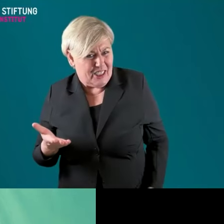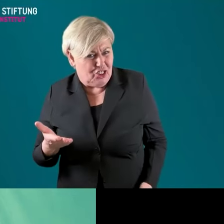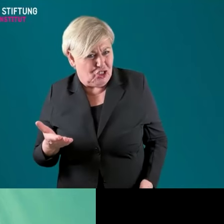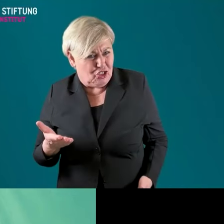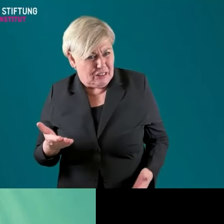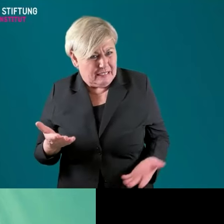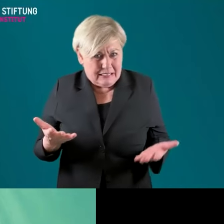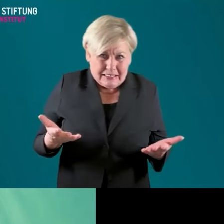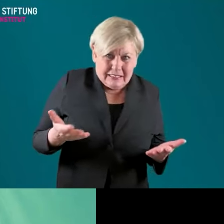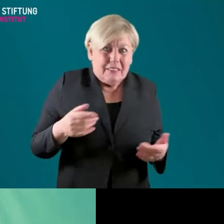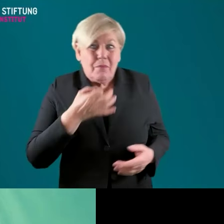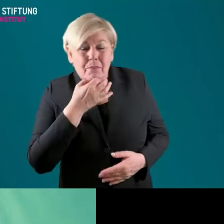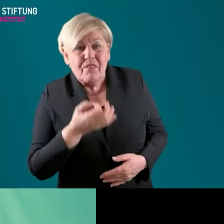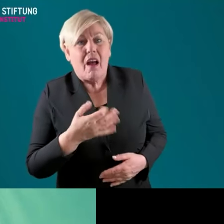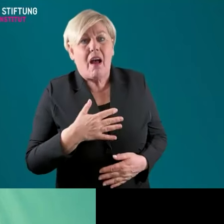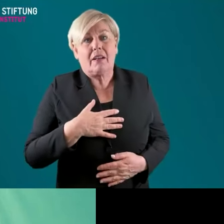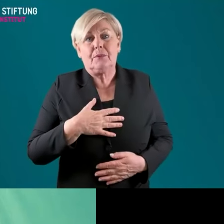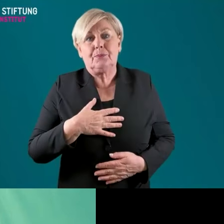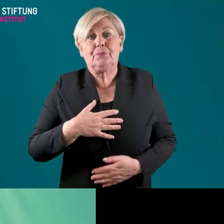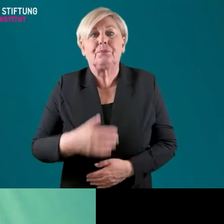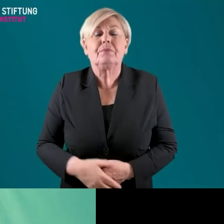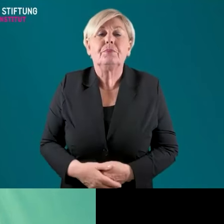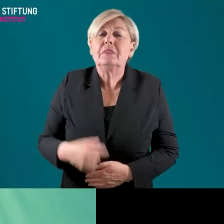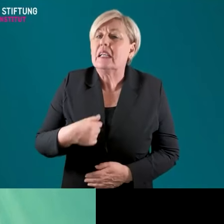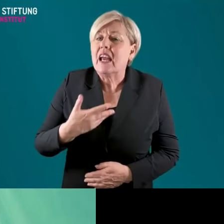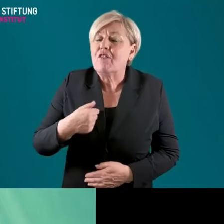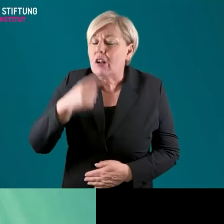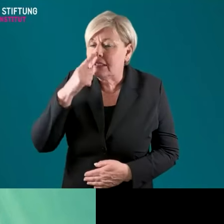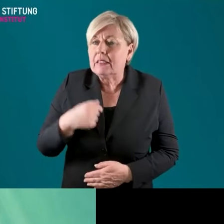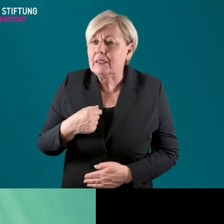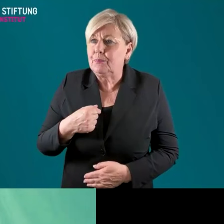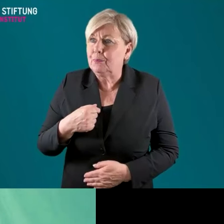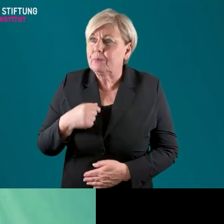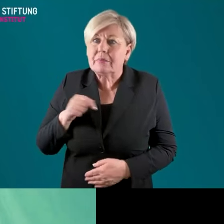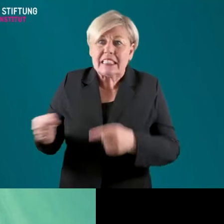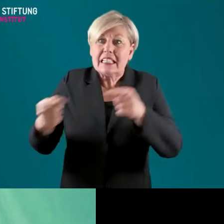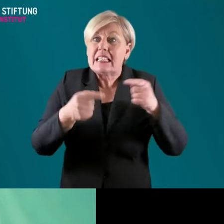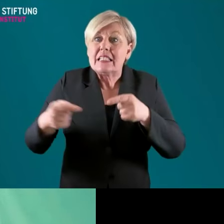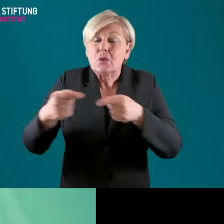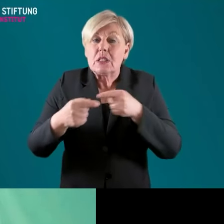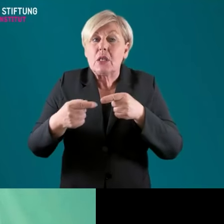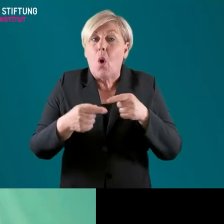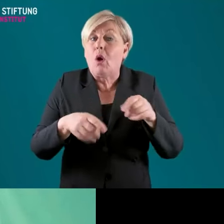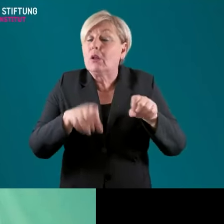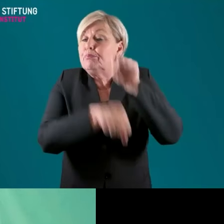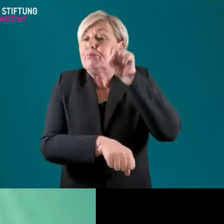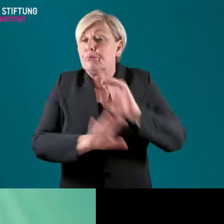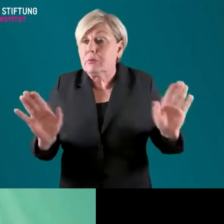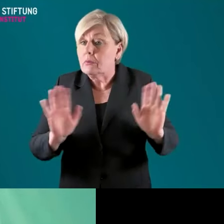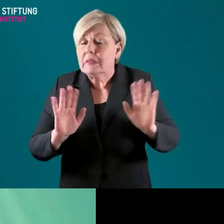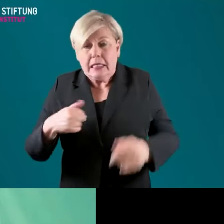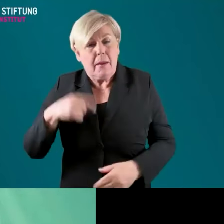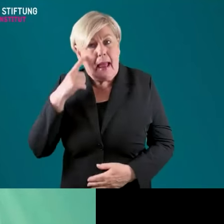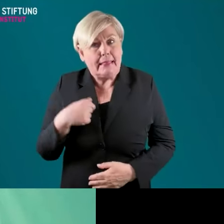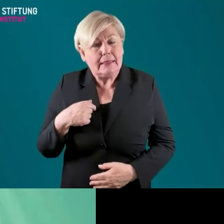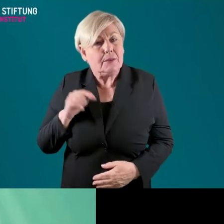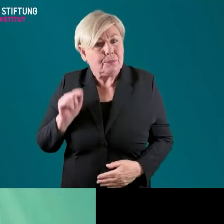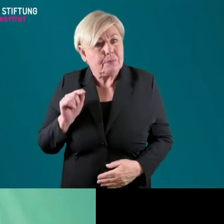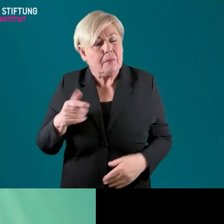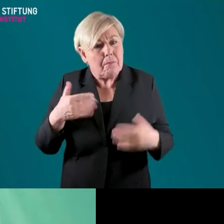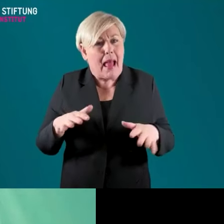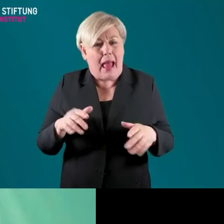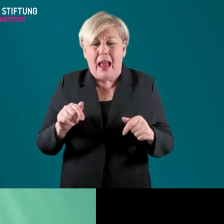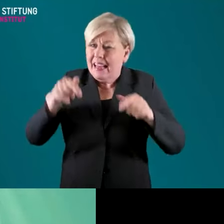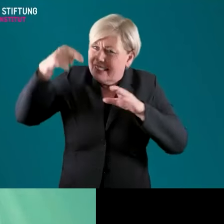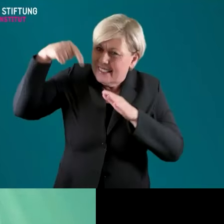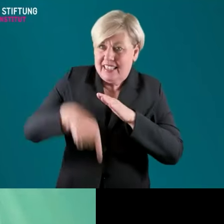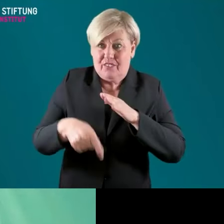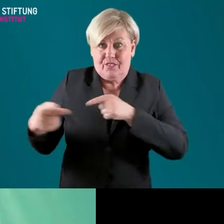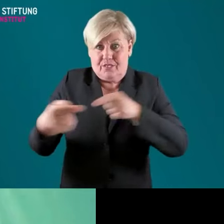Ist die Frage. Ich wollte damit nicht die Diskussion dazu abwürgen, sondern ich glaube, das ist eine tiefergehende Debatte, wo es verschiedene Perspektiven darauf gibt,